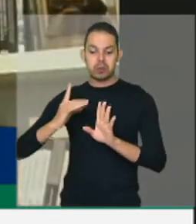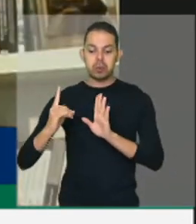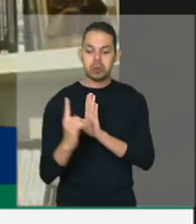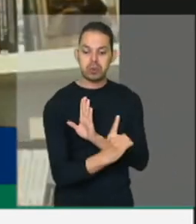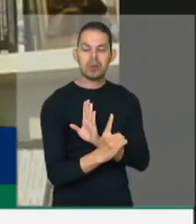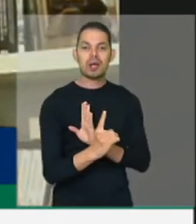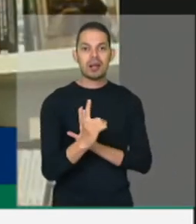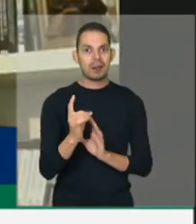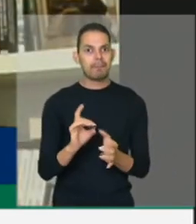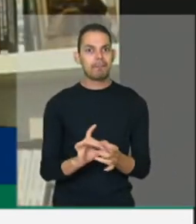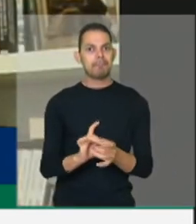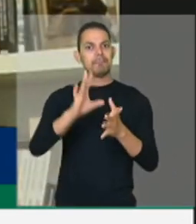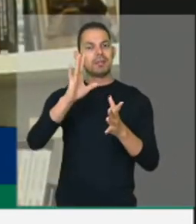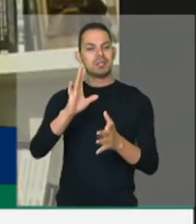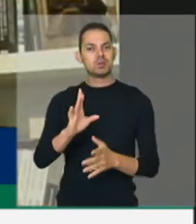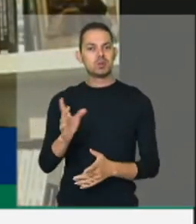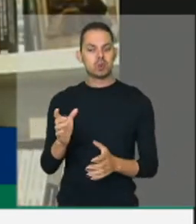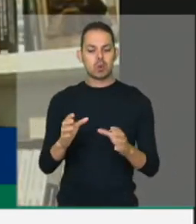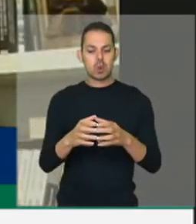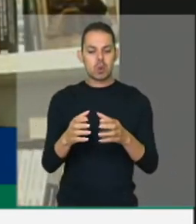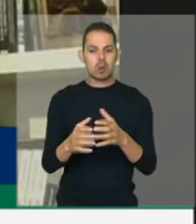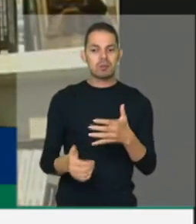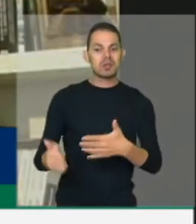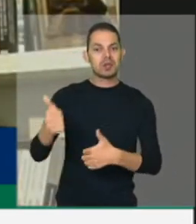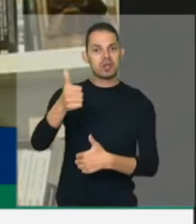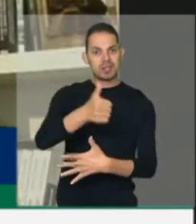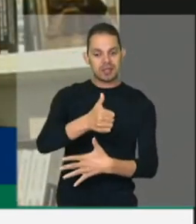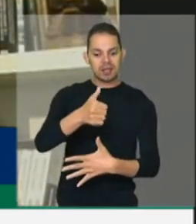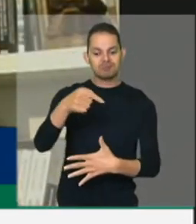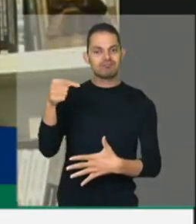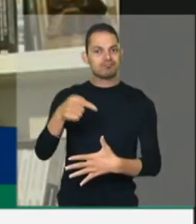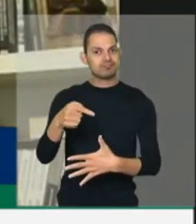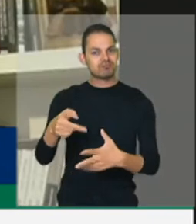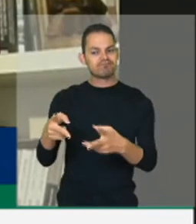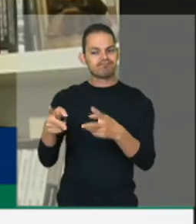FURAREM A FILA DO GRUPO PRIORITÁRIOS QUE SERÃO PROFUNDAMENTE COBRADOS. POR ESSE ATO, PORQUE A VERDADE